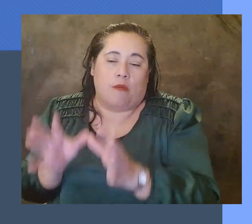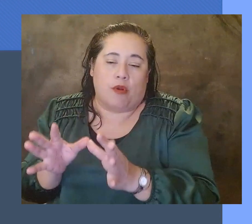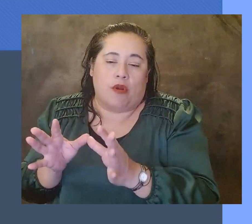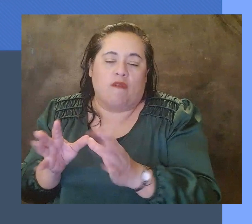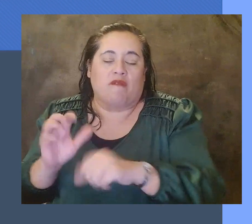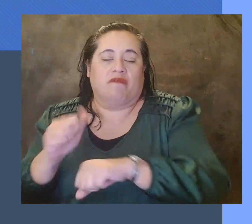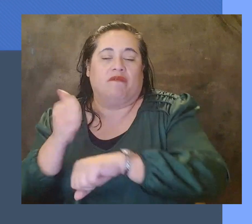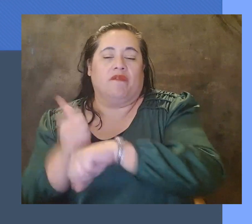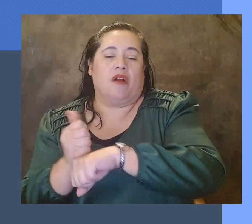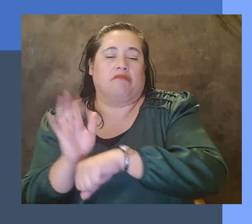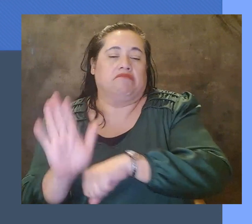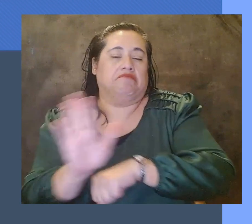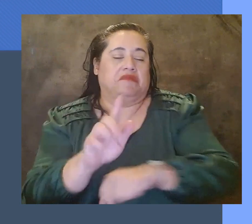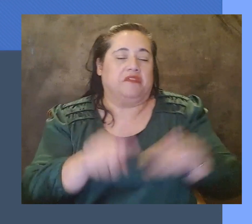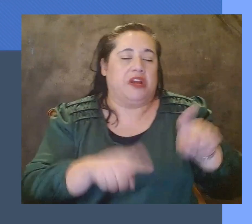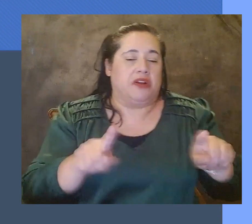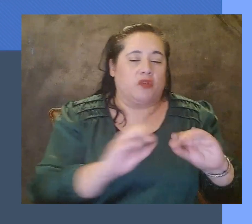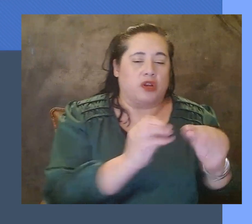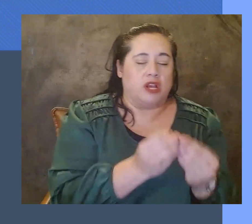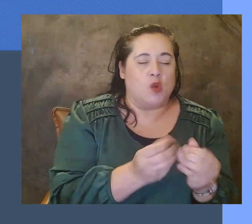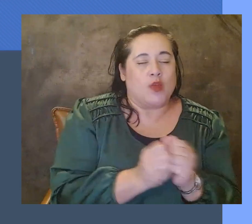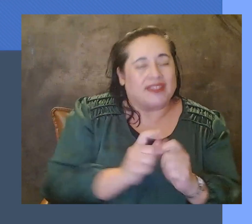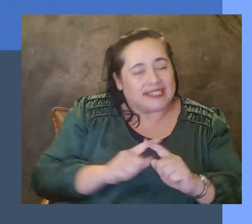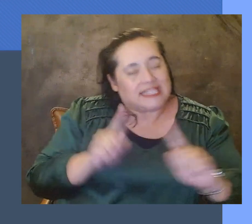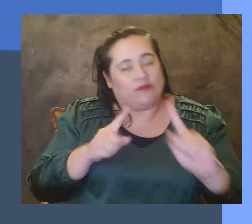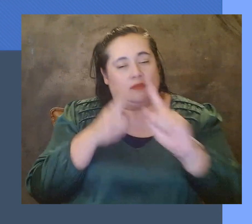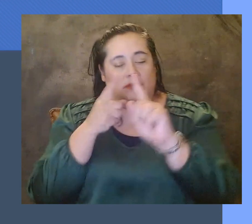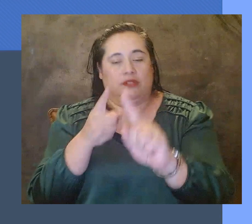organizaciones con diferentes misiones.